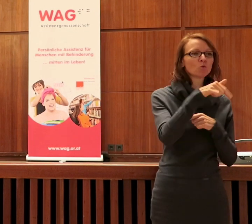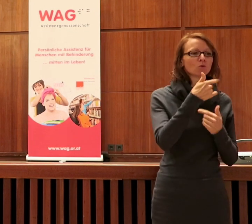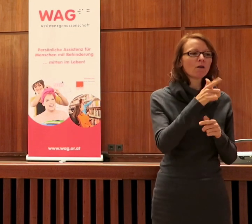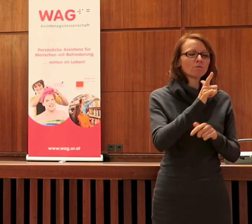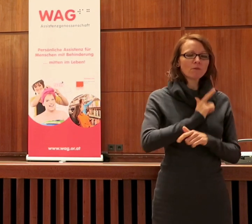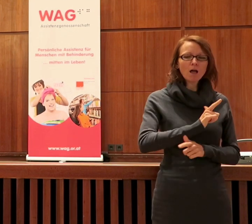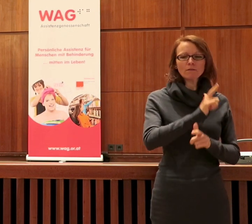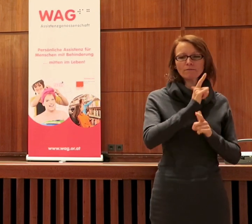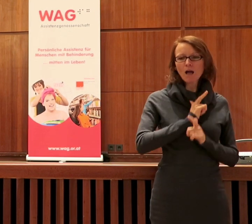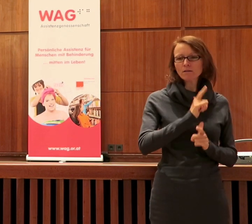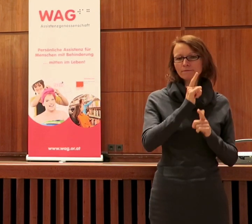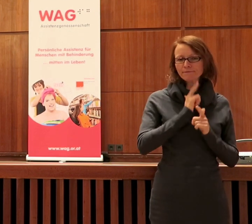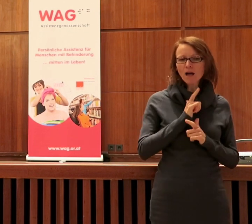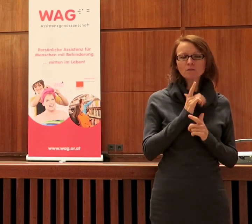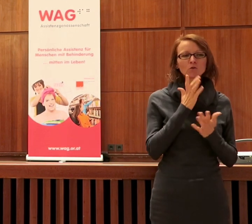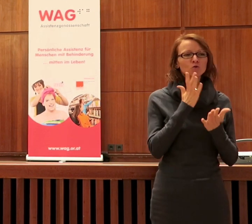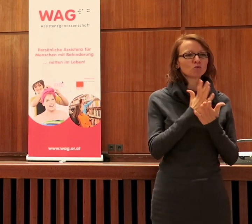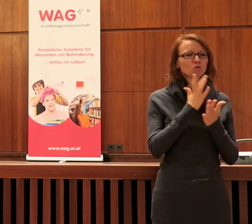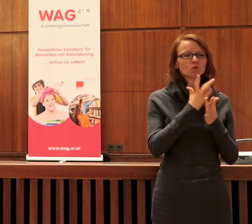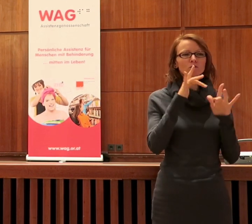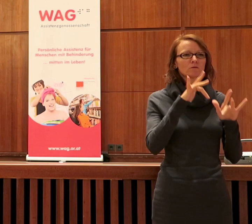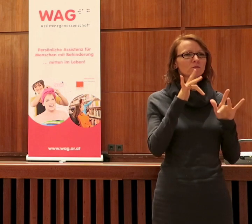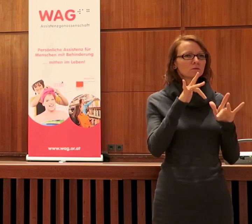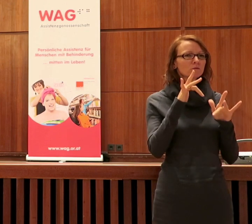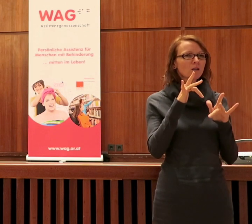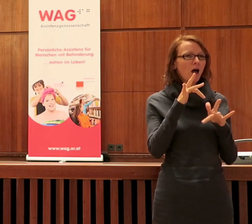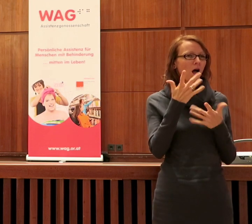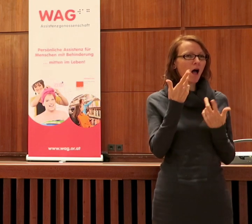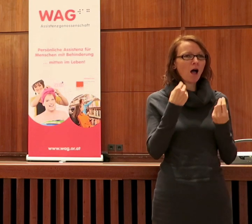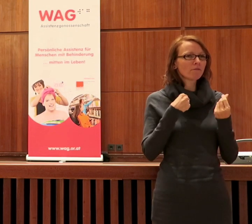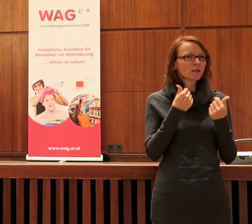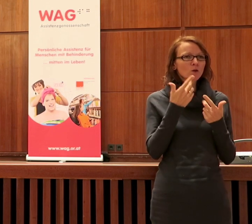da wird schon die altersbedingte Makuladegeneration bei mir einsetzten.